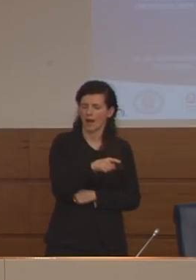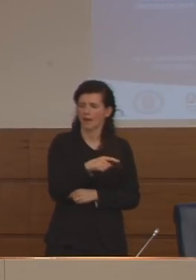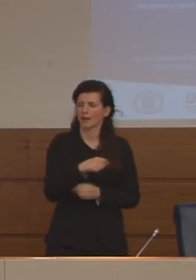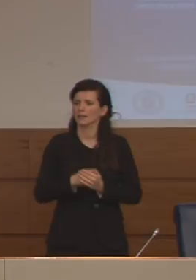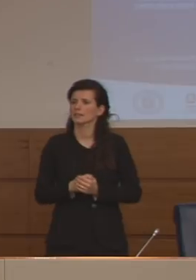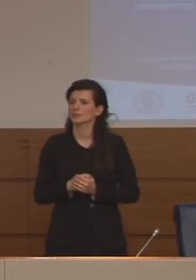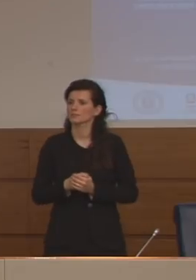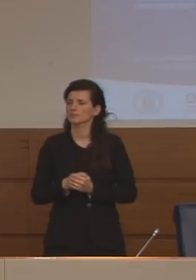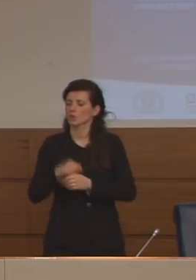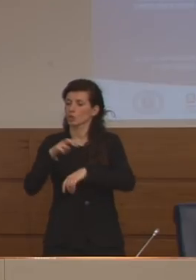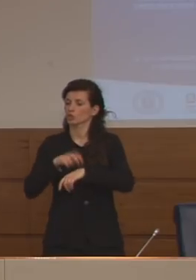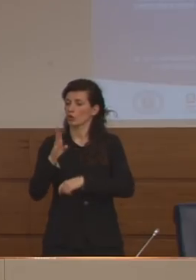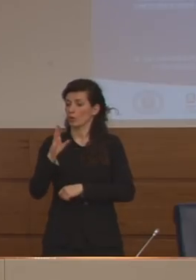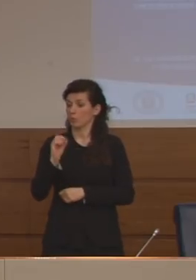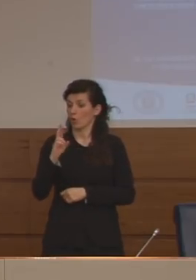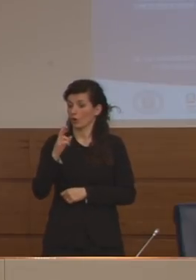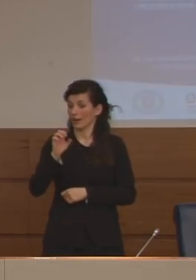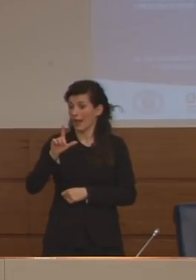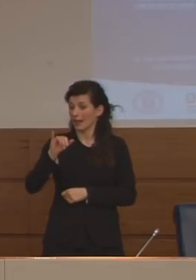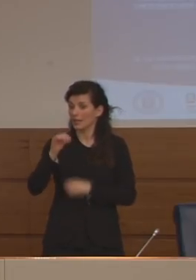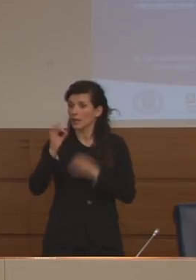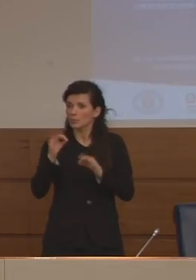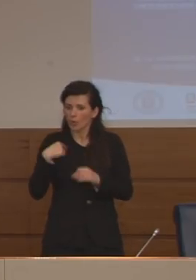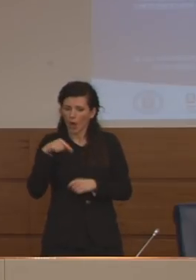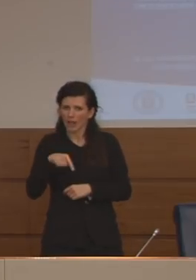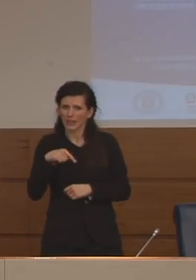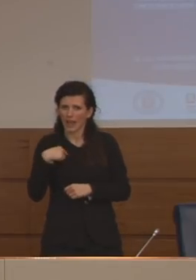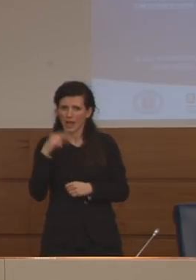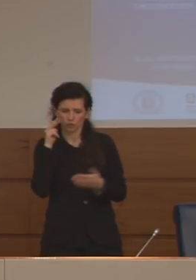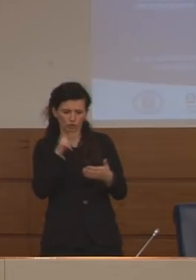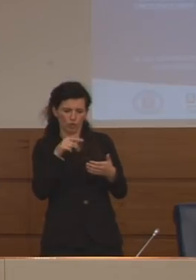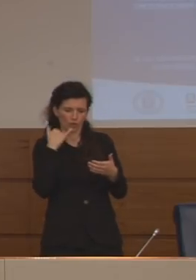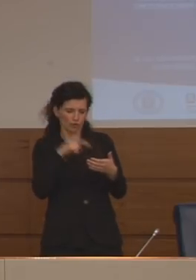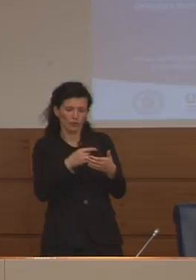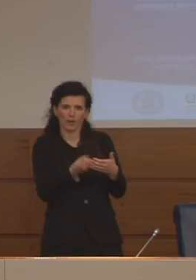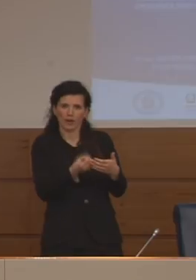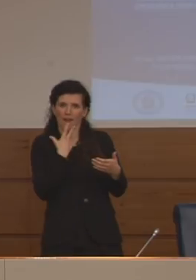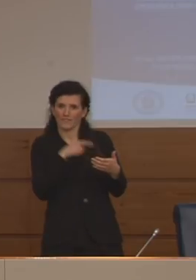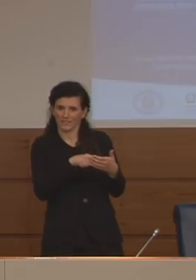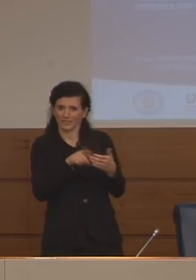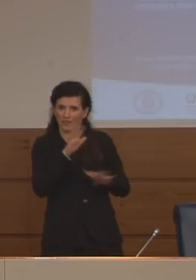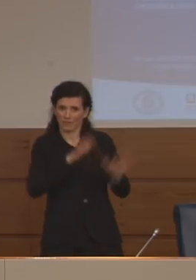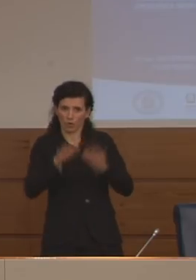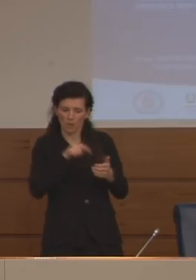che è uscita proprio in questo istante. Sui dati soprattutto delle